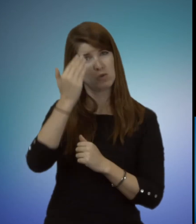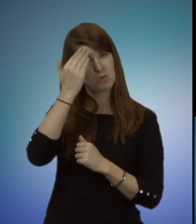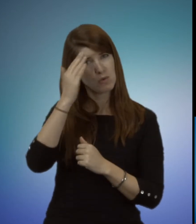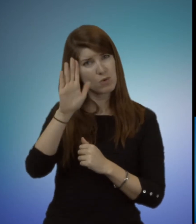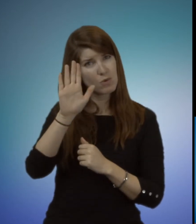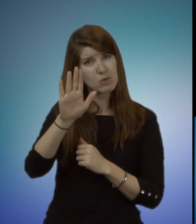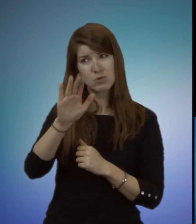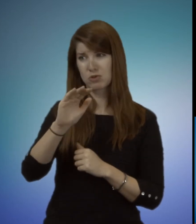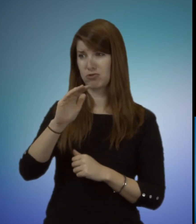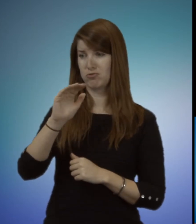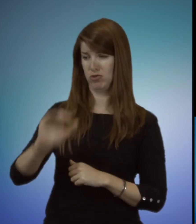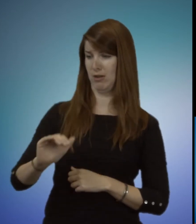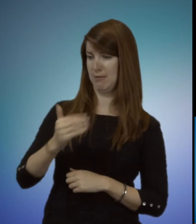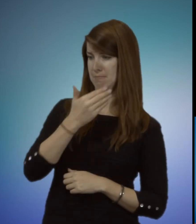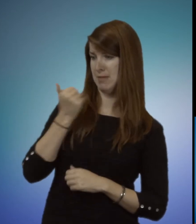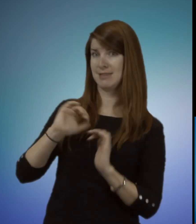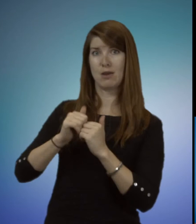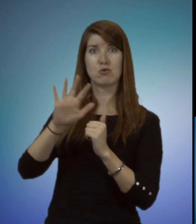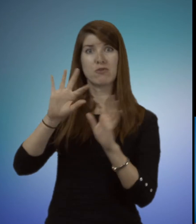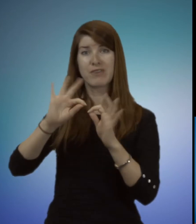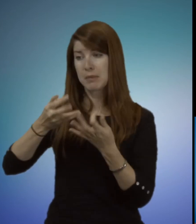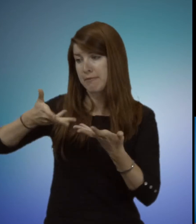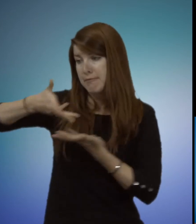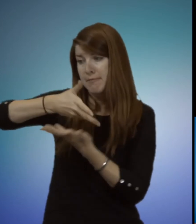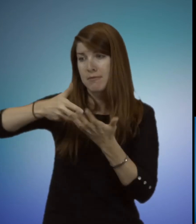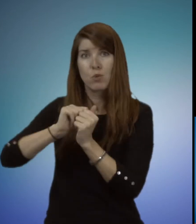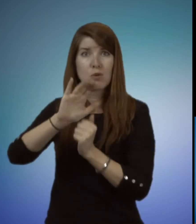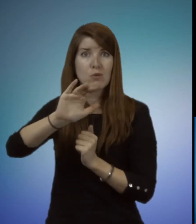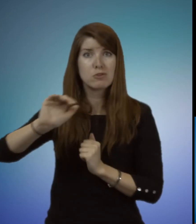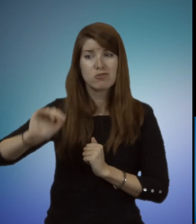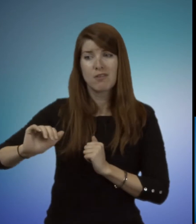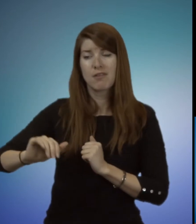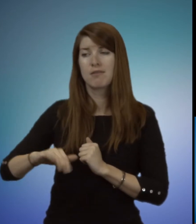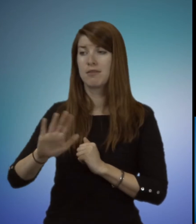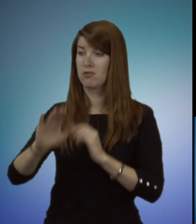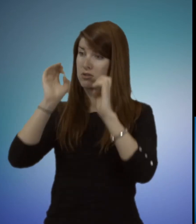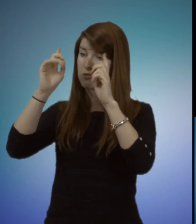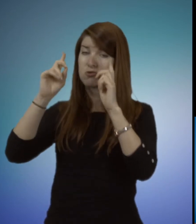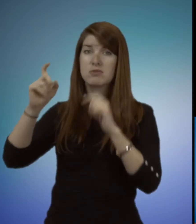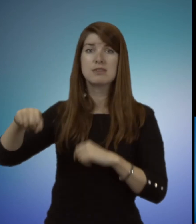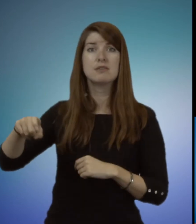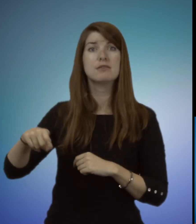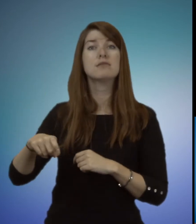Usted sabe de qué manera su familia rodea al niño, y sus necesidades educativas, y con la